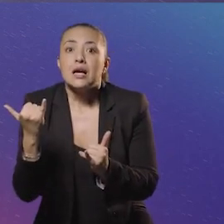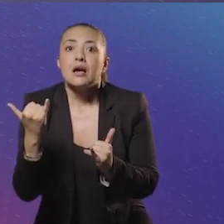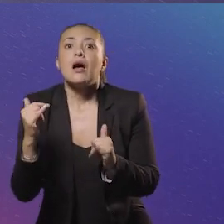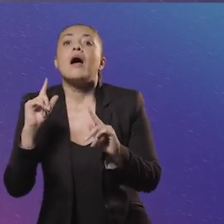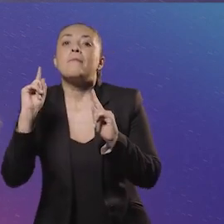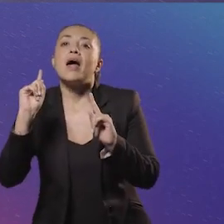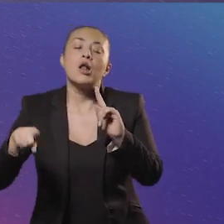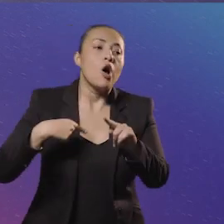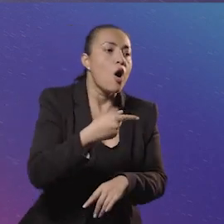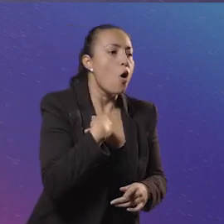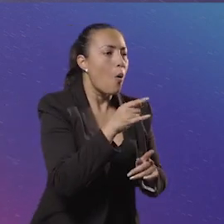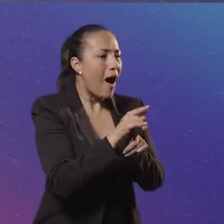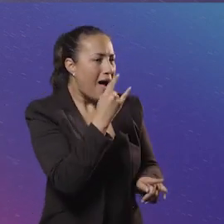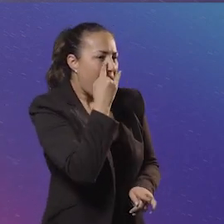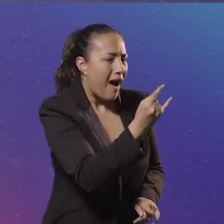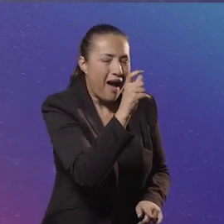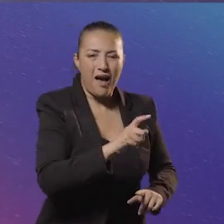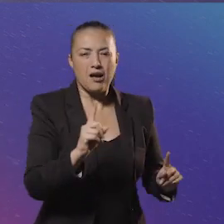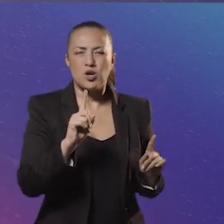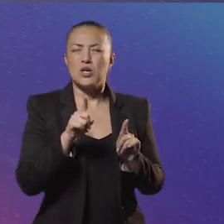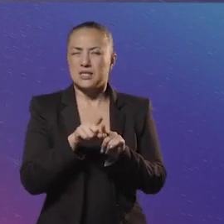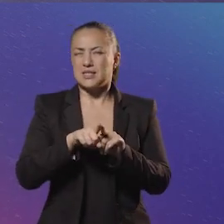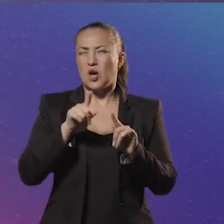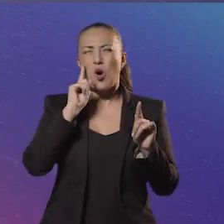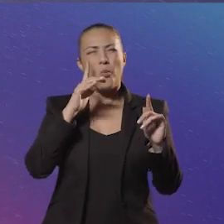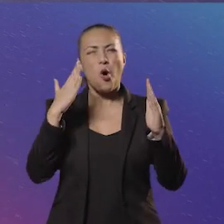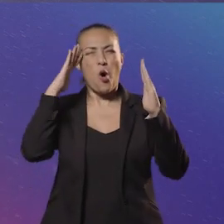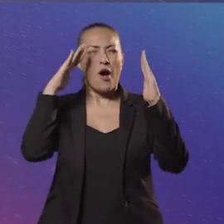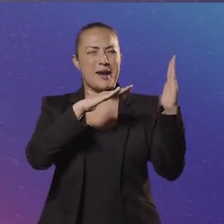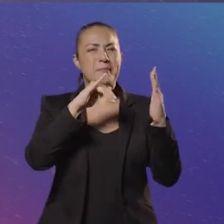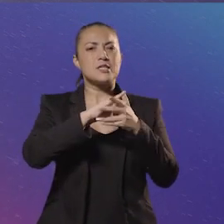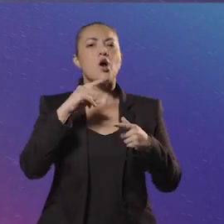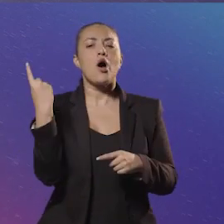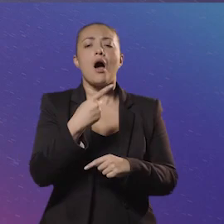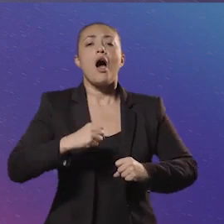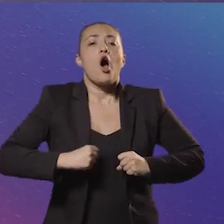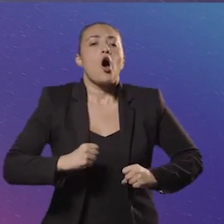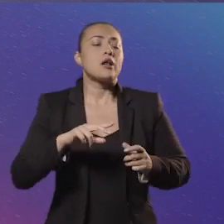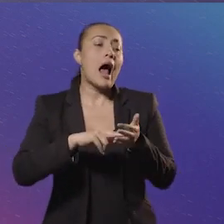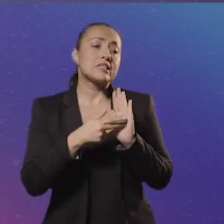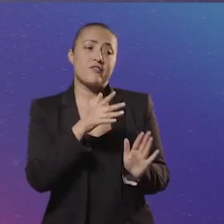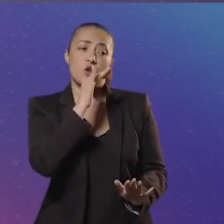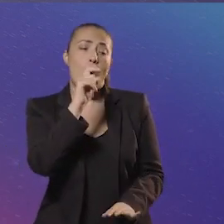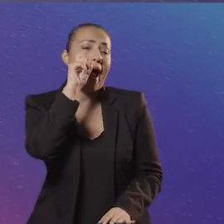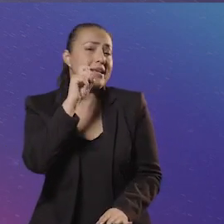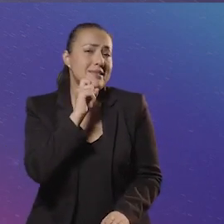Y pues digamos que también la forma en la cual se representa, pues es un poco como que las gordas no tenemos sexo, por ejemplo,